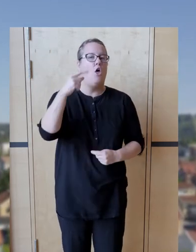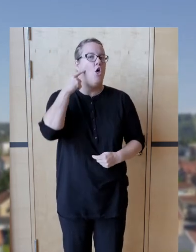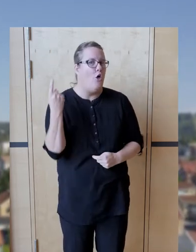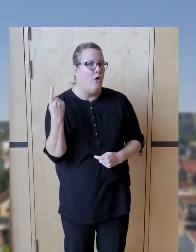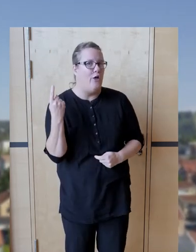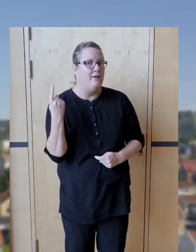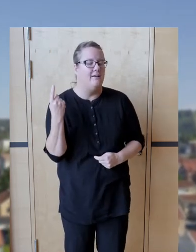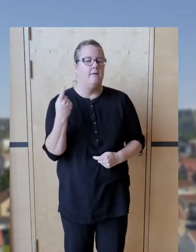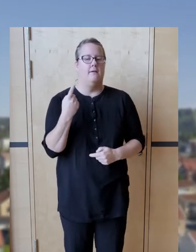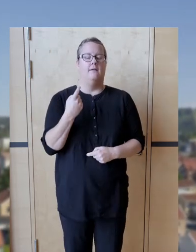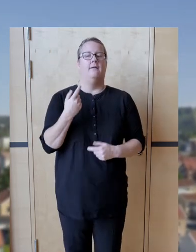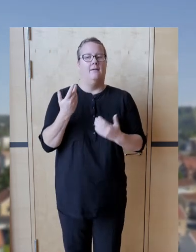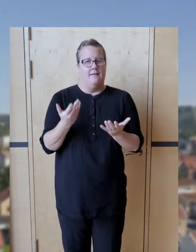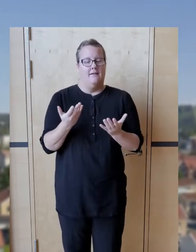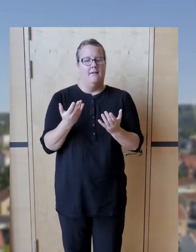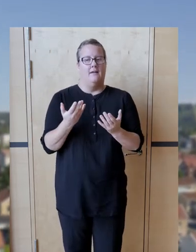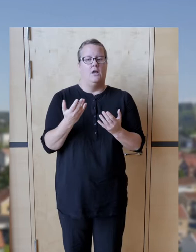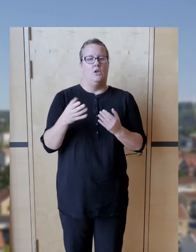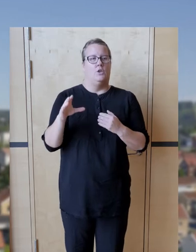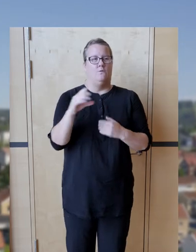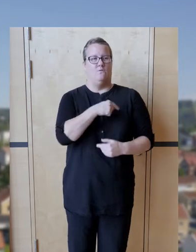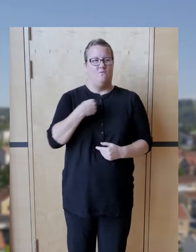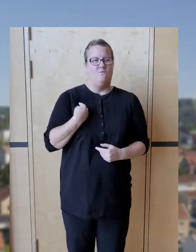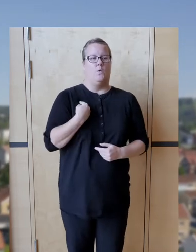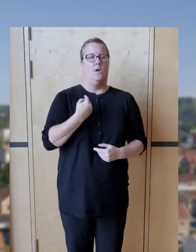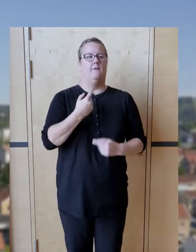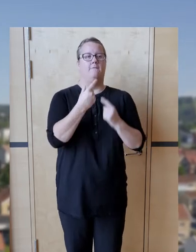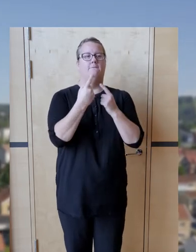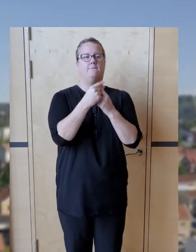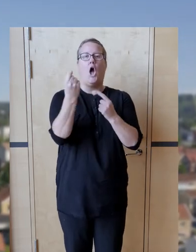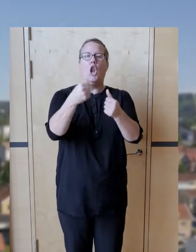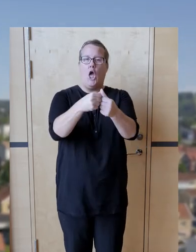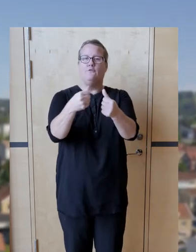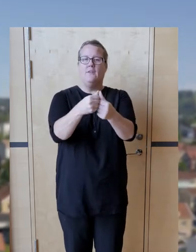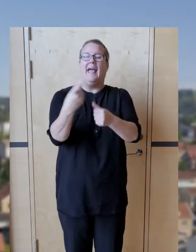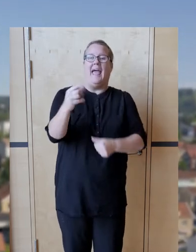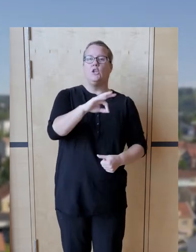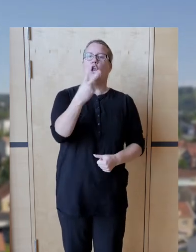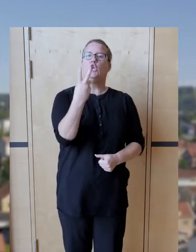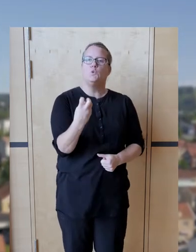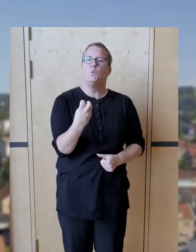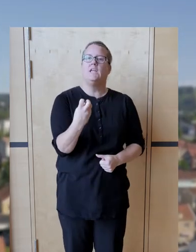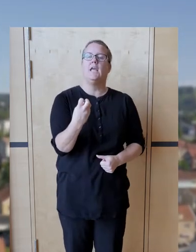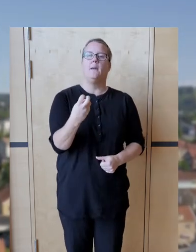Vallöftet har varit 120 platser nu säger majoriteten ifrågasätter sig Själva